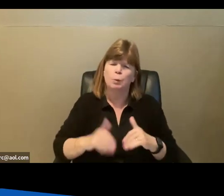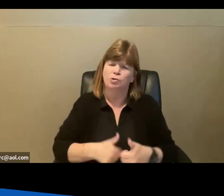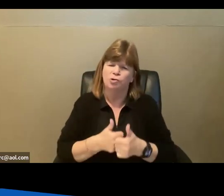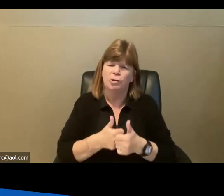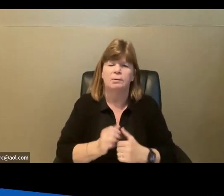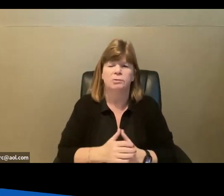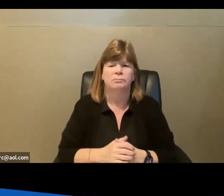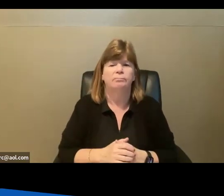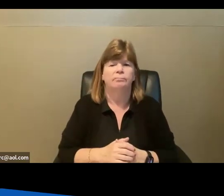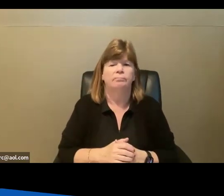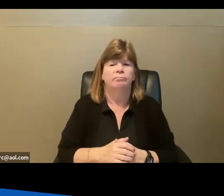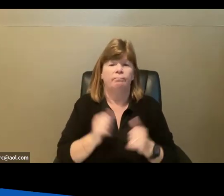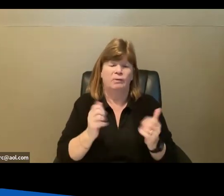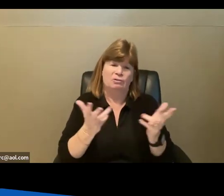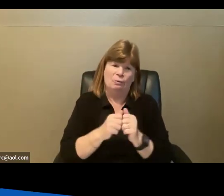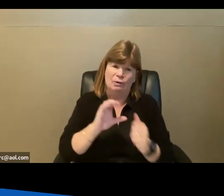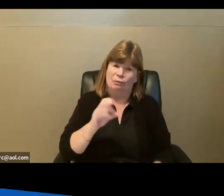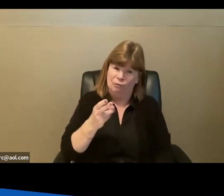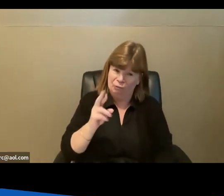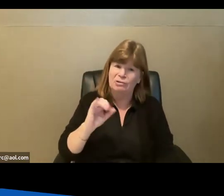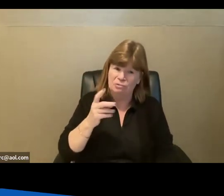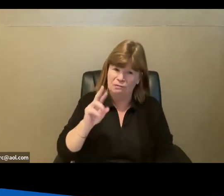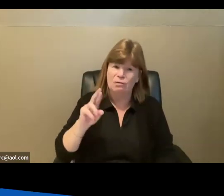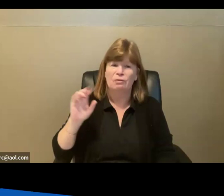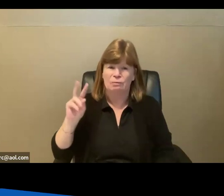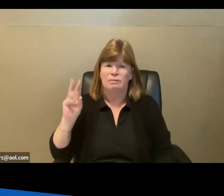Podrías hablar con Christopher Reeve. Él te lo diría. Fue un gran desafío para él.